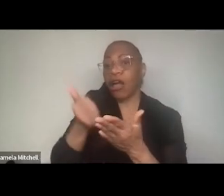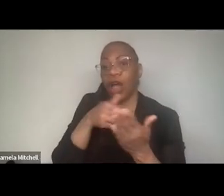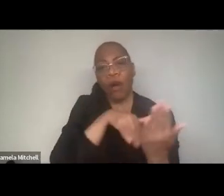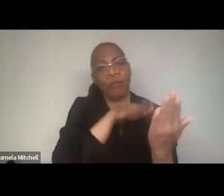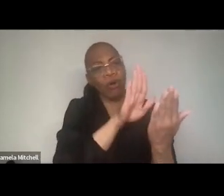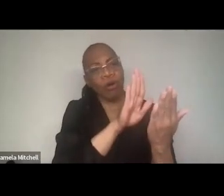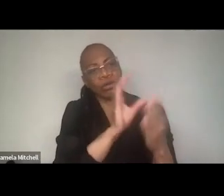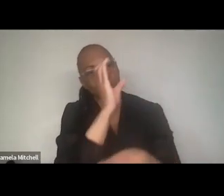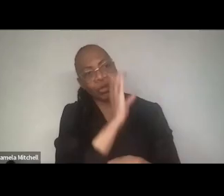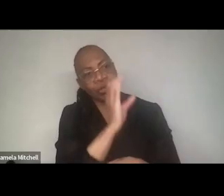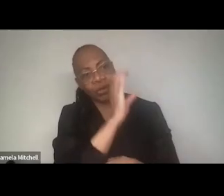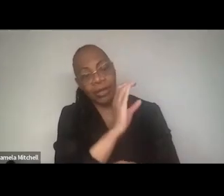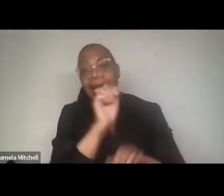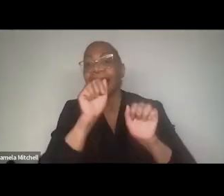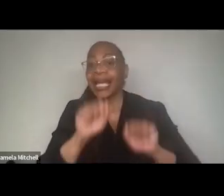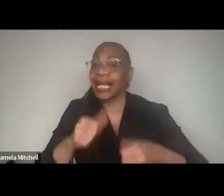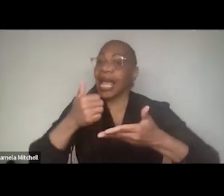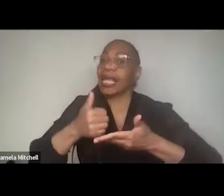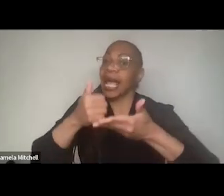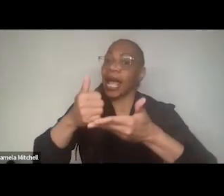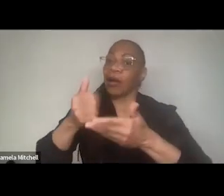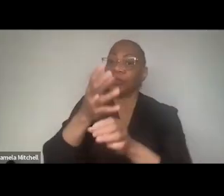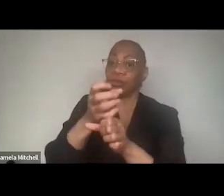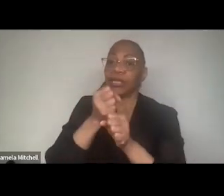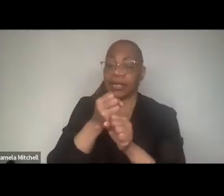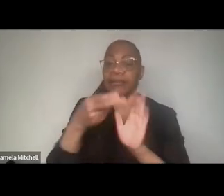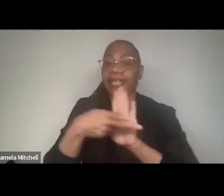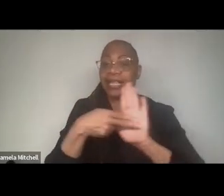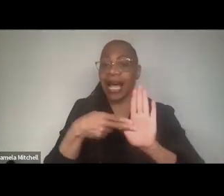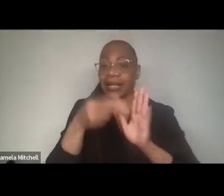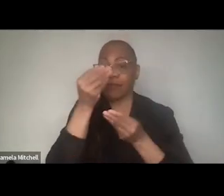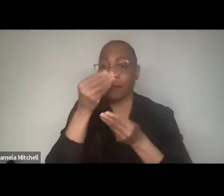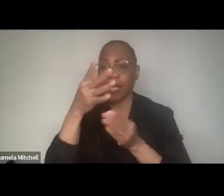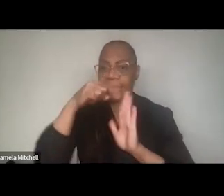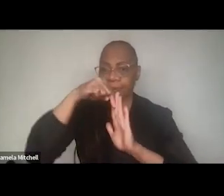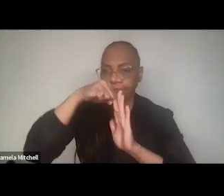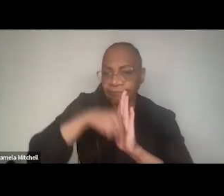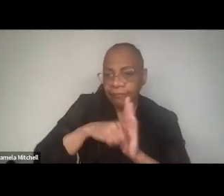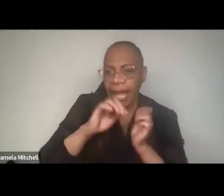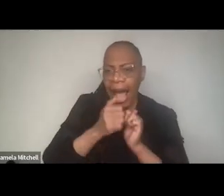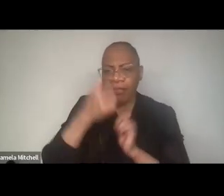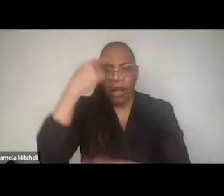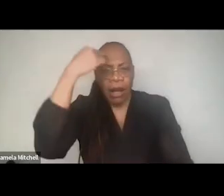obtener esa información diagnóstica, esa mirada profunda de cómo se ve afectada la cognición,